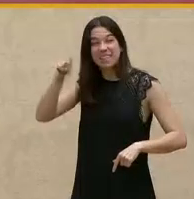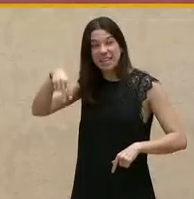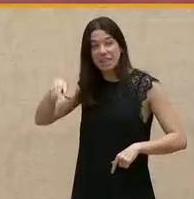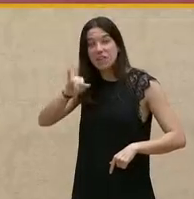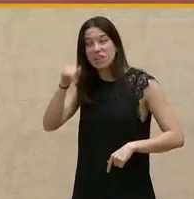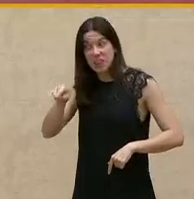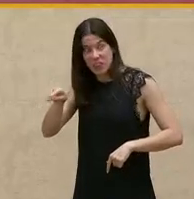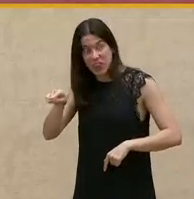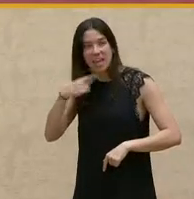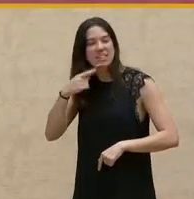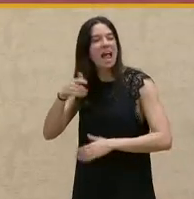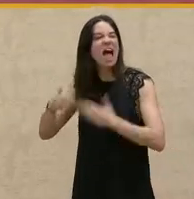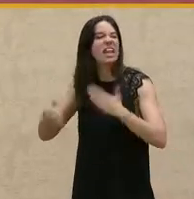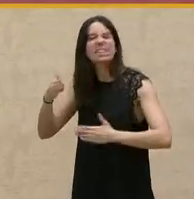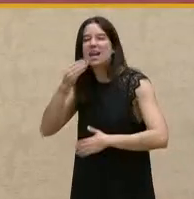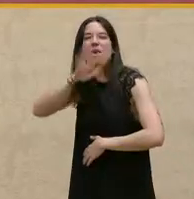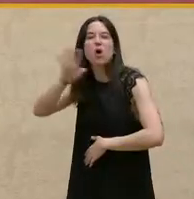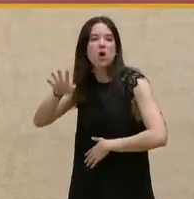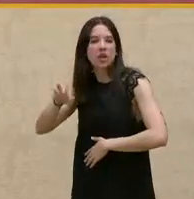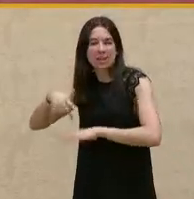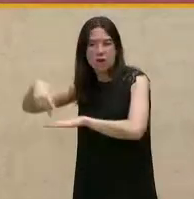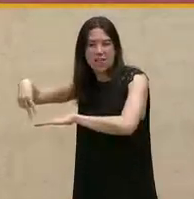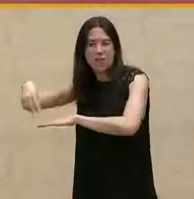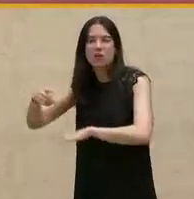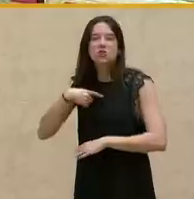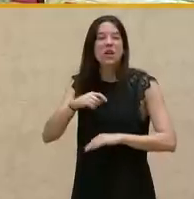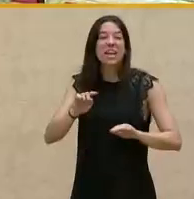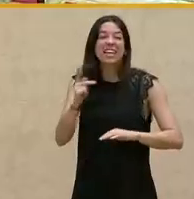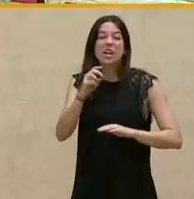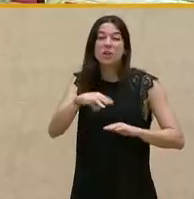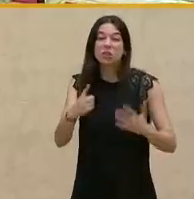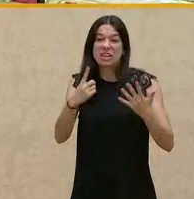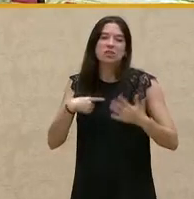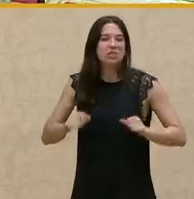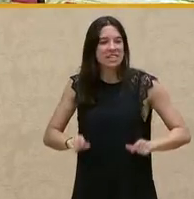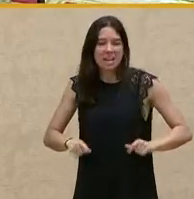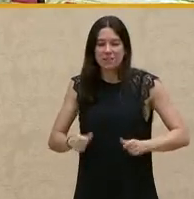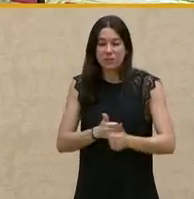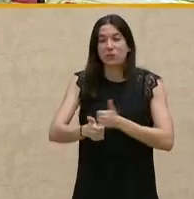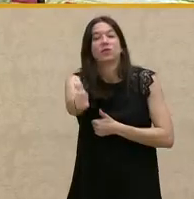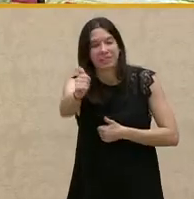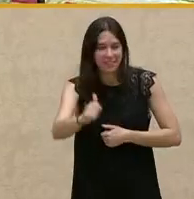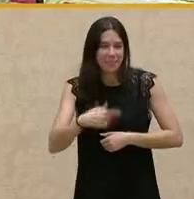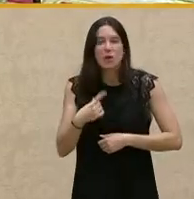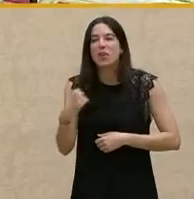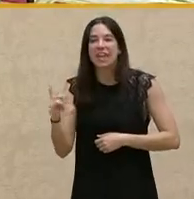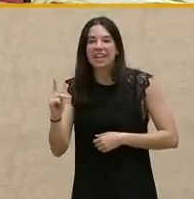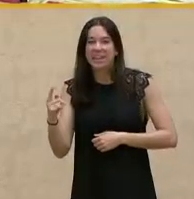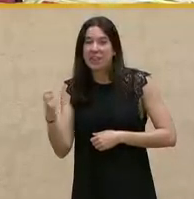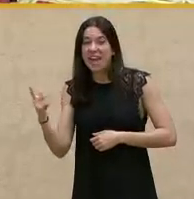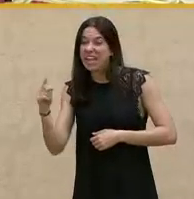español a pie, en el kilómetro 6. Pero yo no hago 100 Km.. O sea que tú haces más kilómetros que yo,